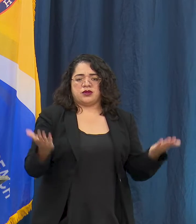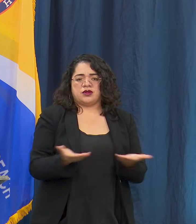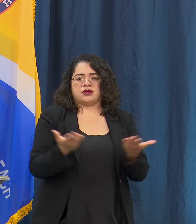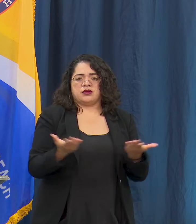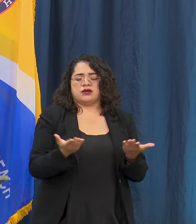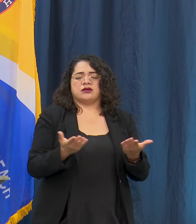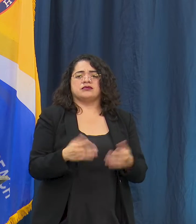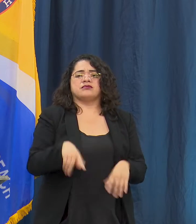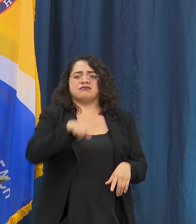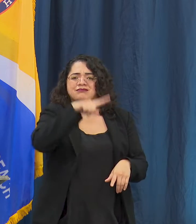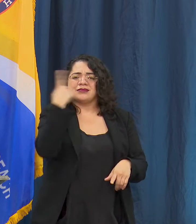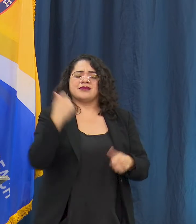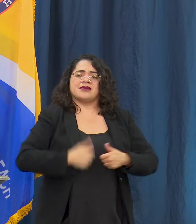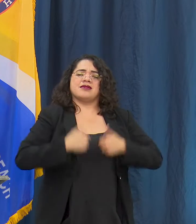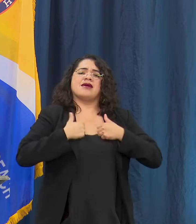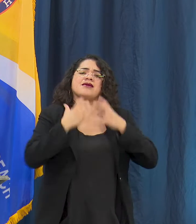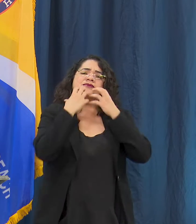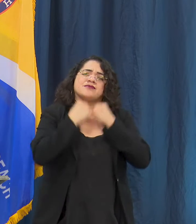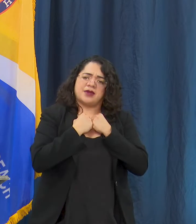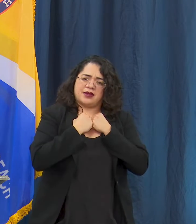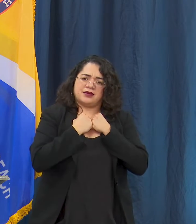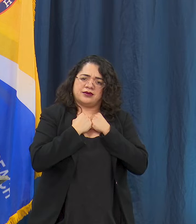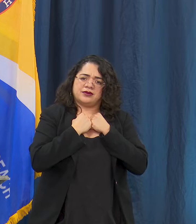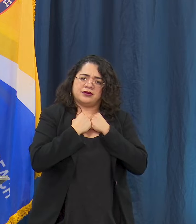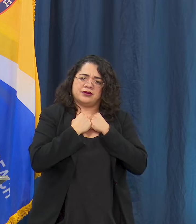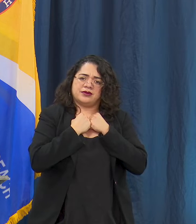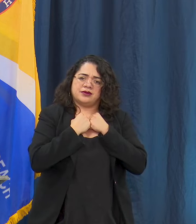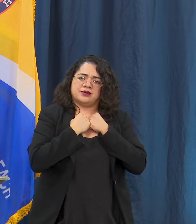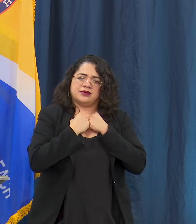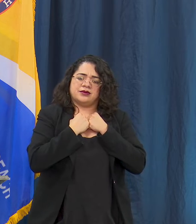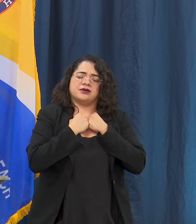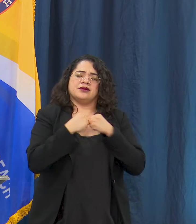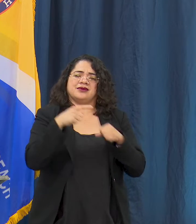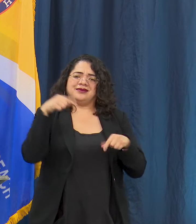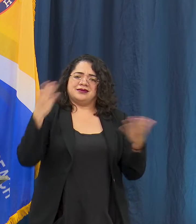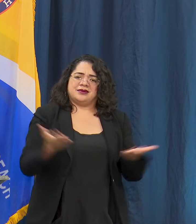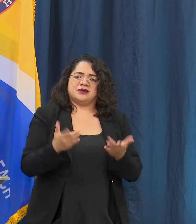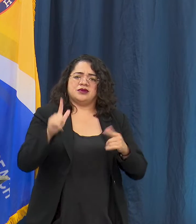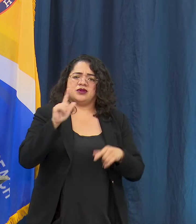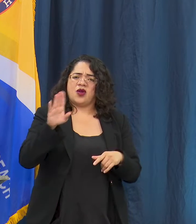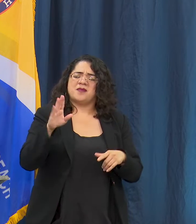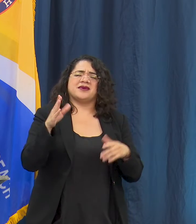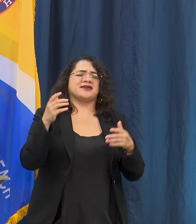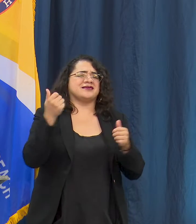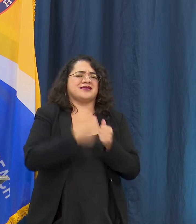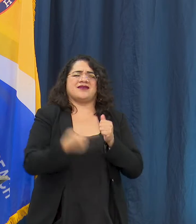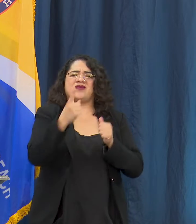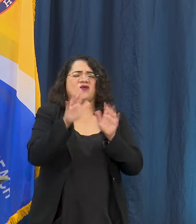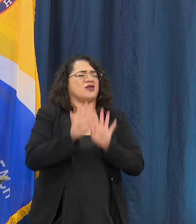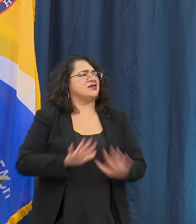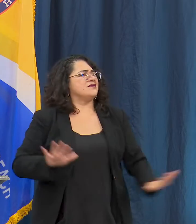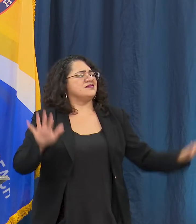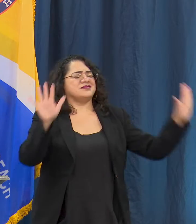vamos tratando la manera de seguir a some somos Deidre's en este movimiento